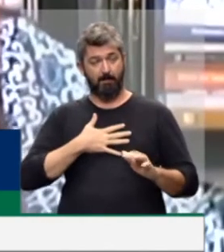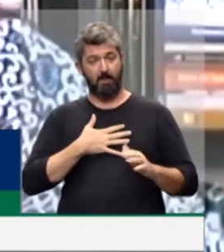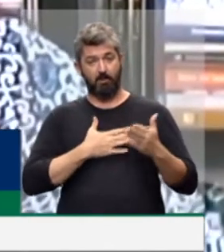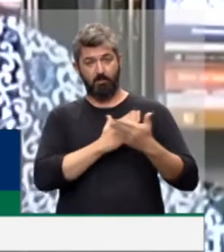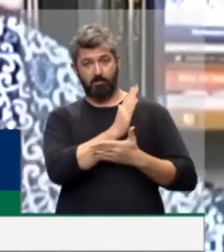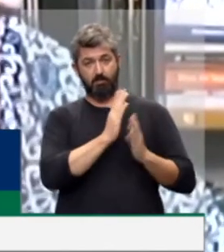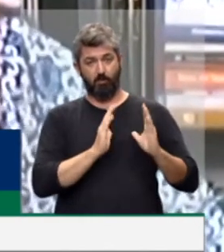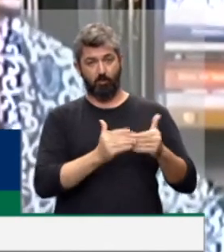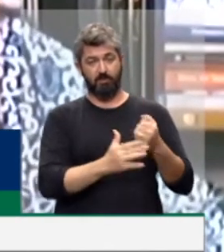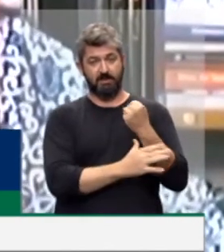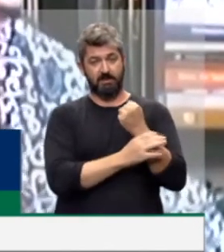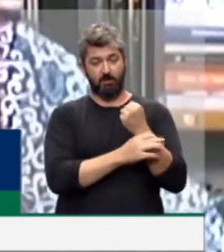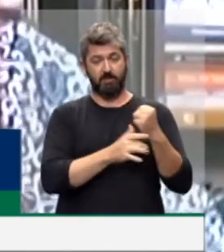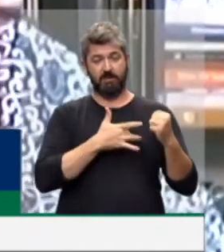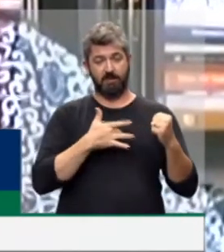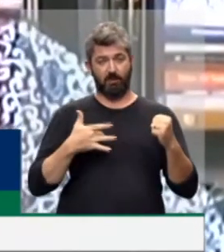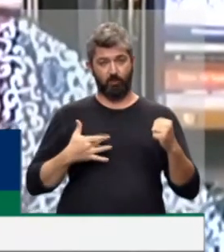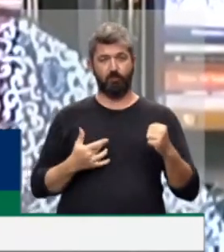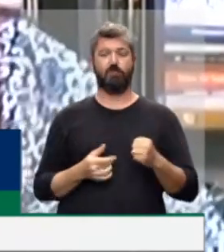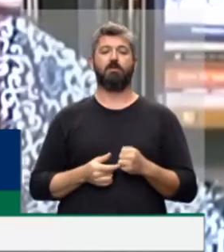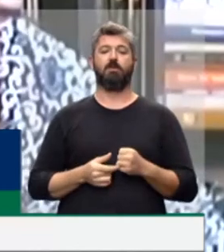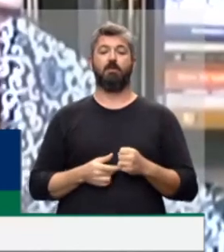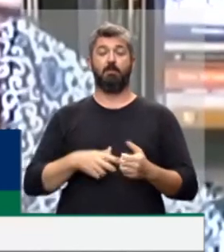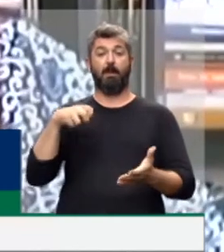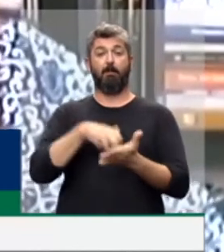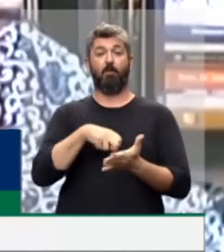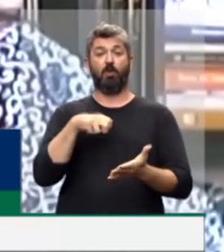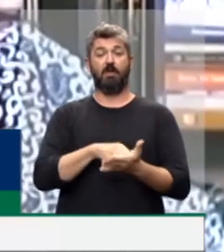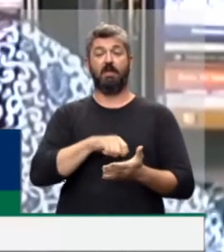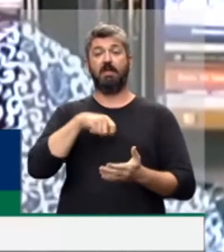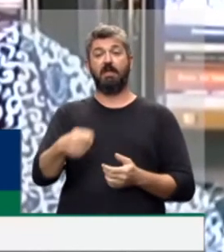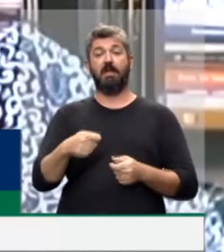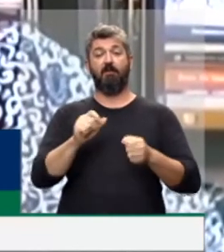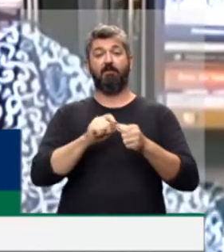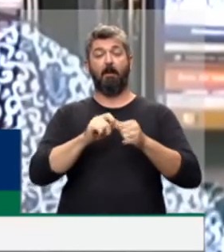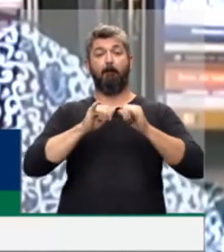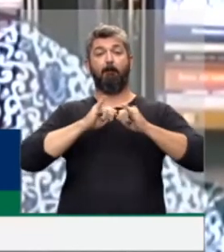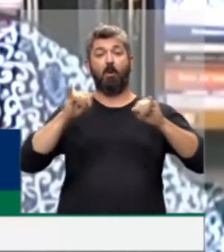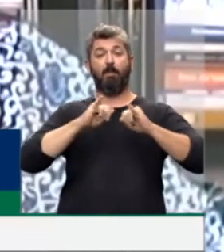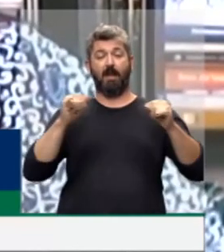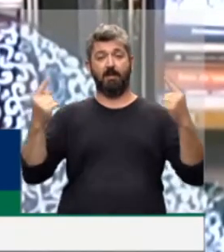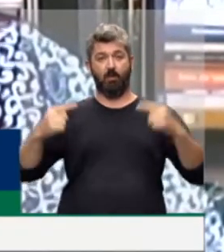AO NOSSO. SENHOR PRESIDENTE, NÓS TEMOS QUE TER RESPONSABILIDADE, HÁ UM PROJETO MEU, APROVADO NA COMISSÃO DE SEGURIDADE E